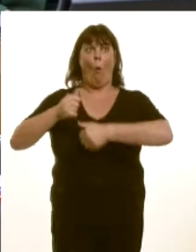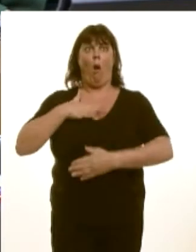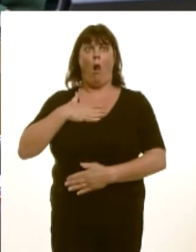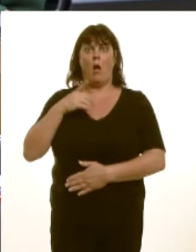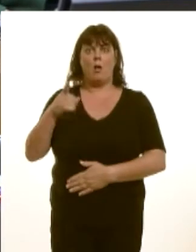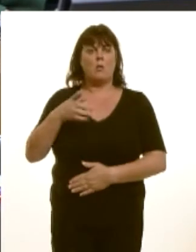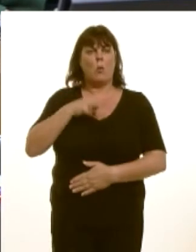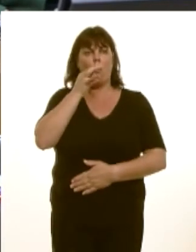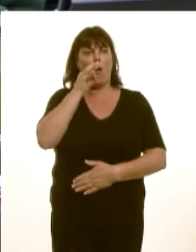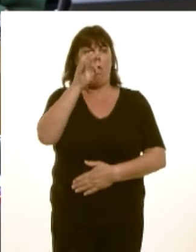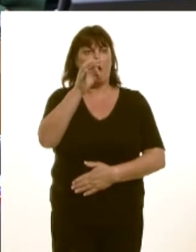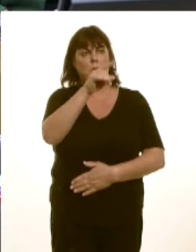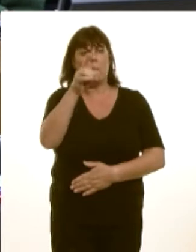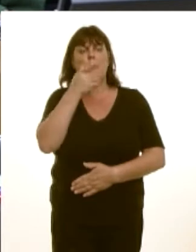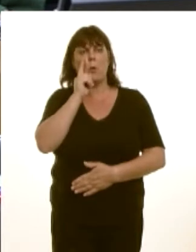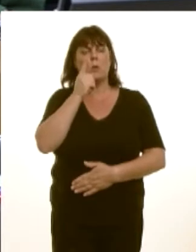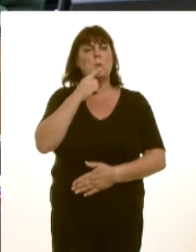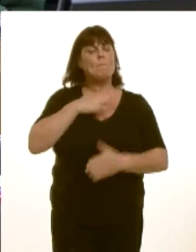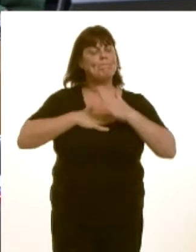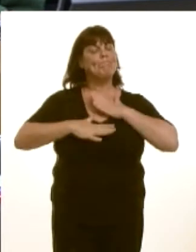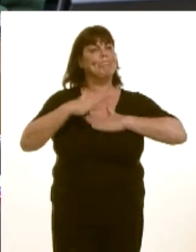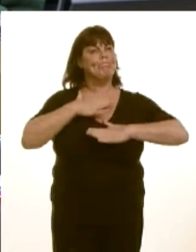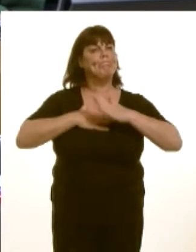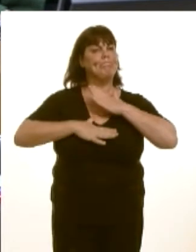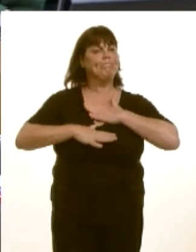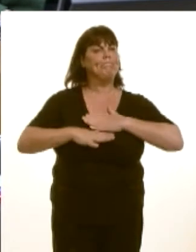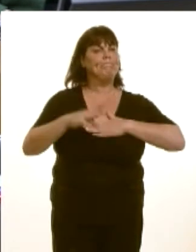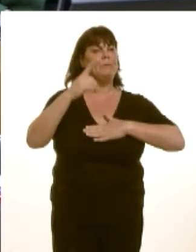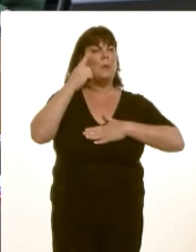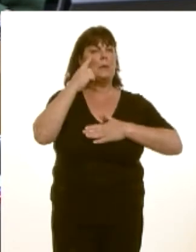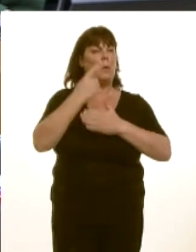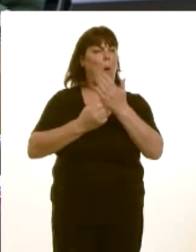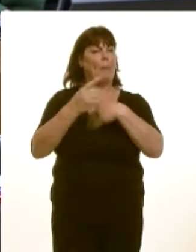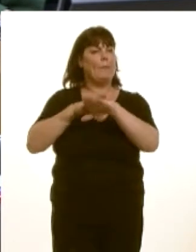newydd sy’n boblogaidd yn y gymuned—fod angen i bobl roi cyfle i gynlluniau a fydd